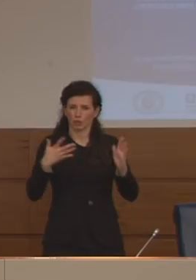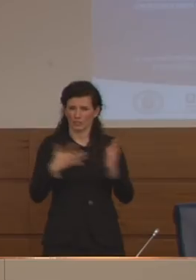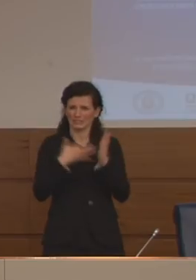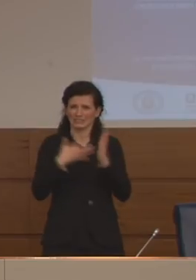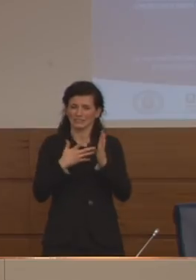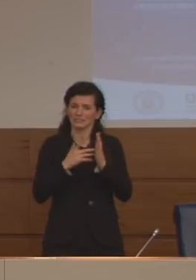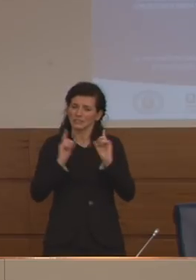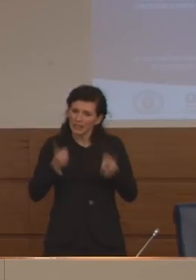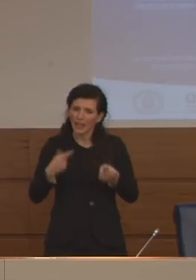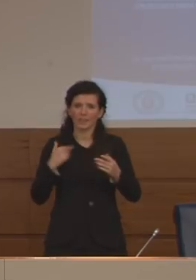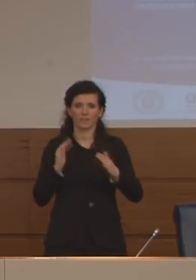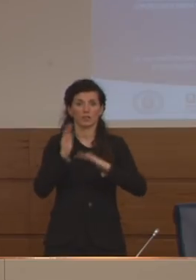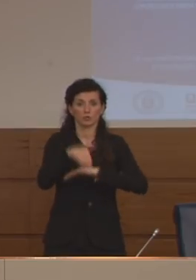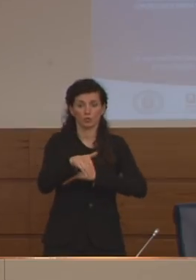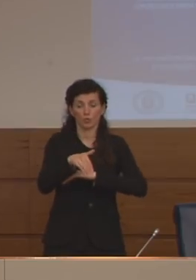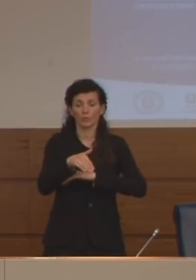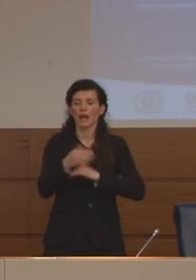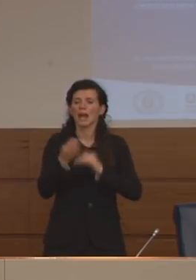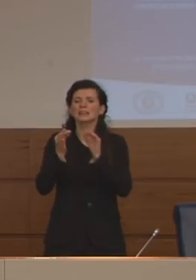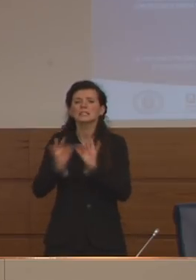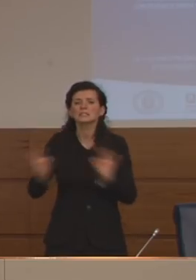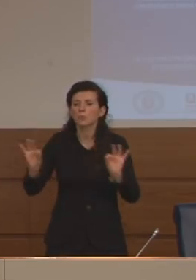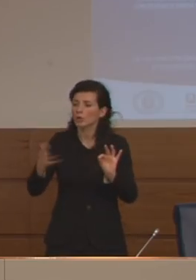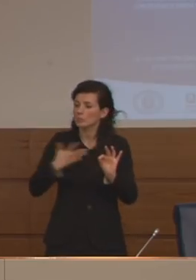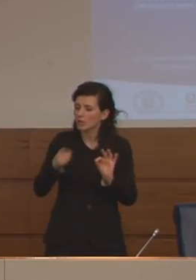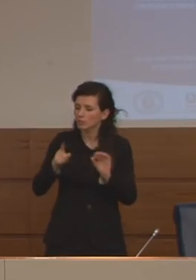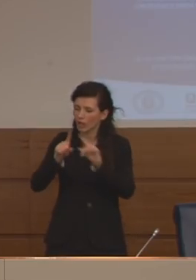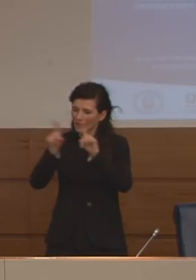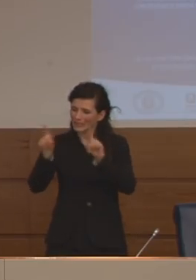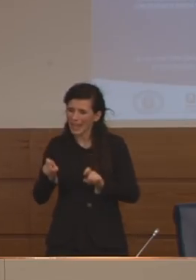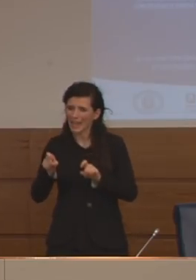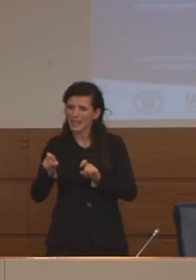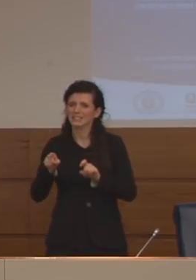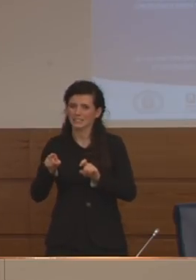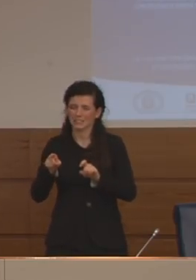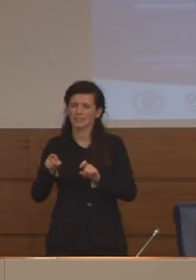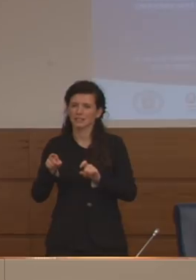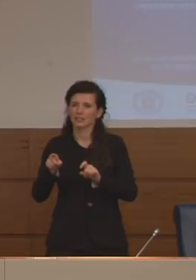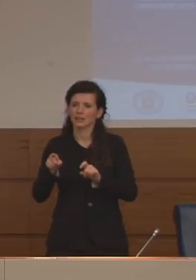di test diagnostici è estremamente importante, perché la disponibilità